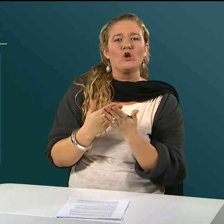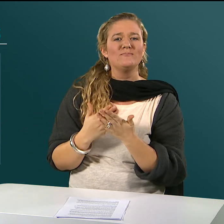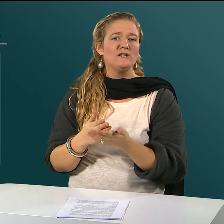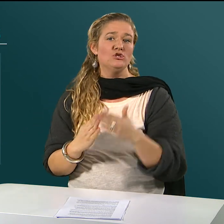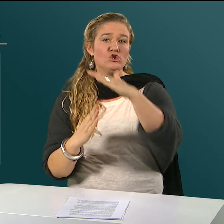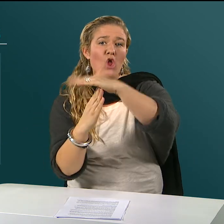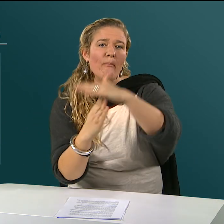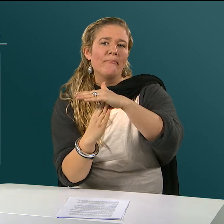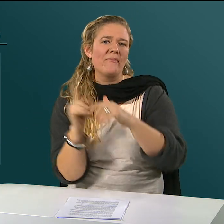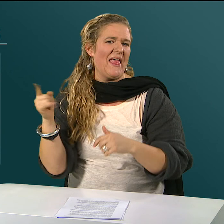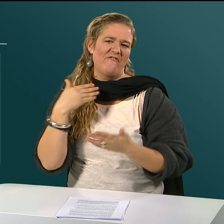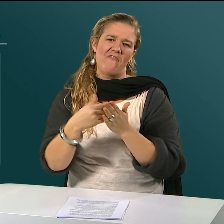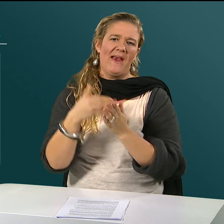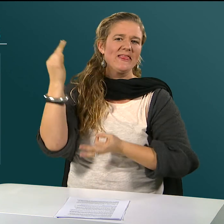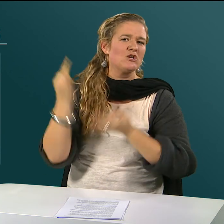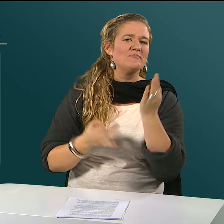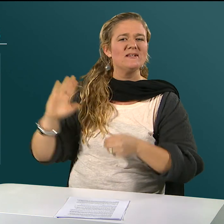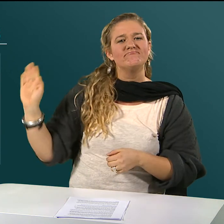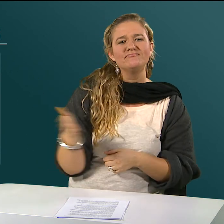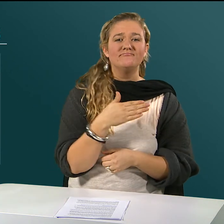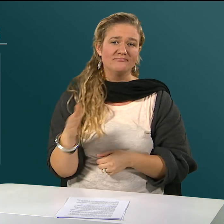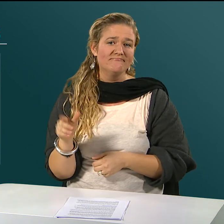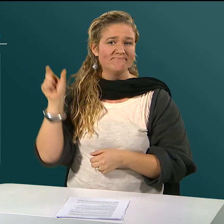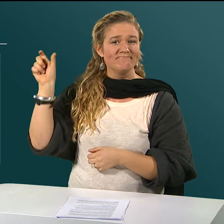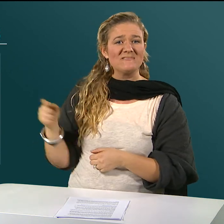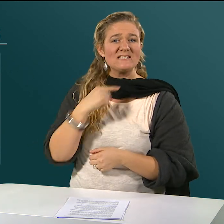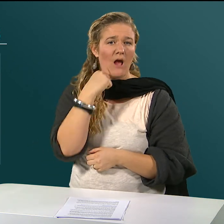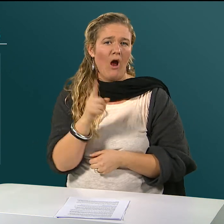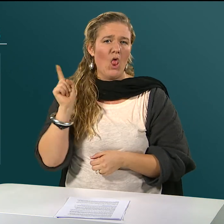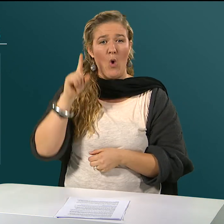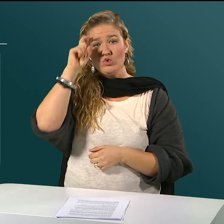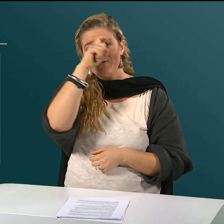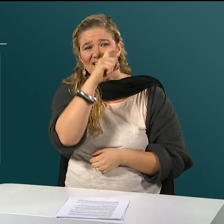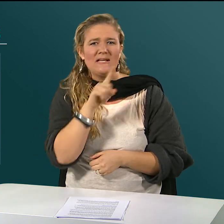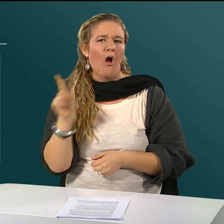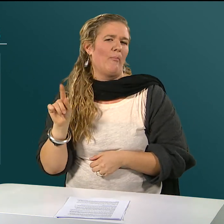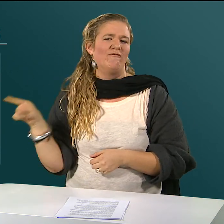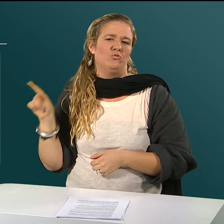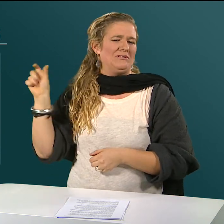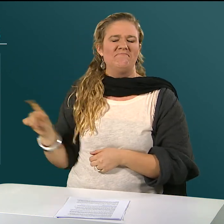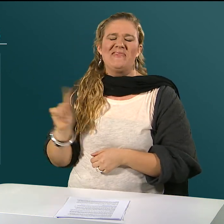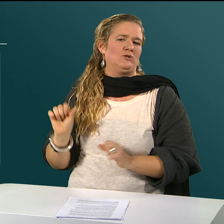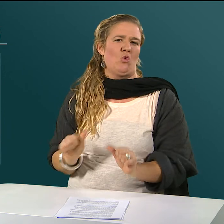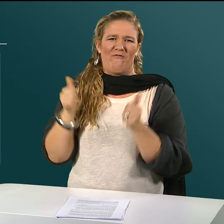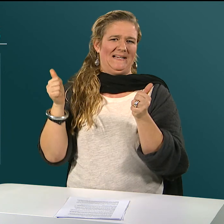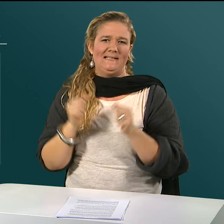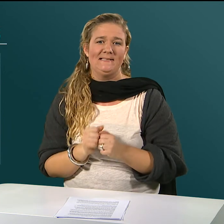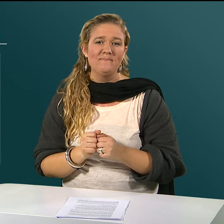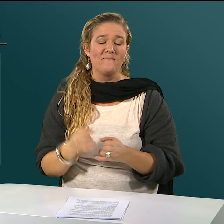nicht hören und spielt weiter. Das ist manchmal etwas schwierig, aber nichts Besonderes.